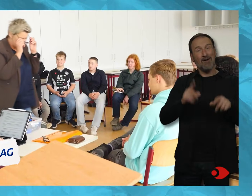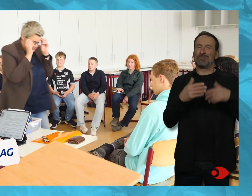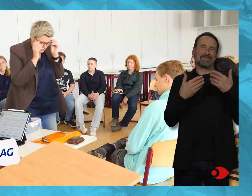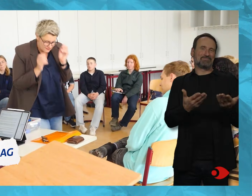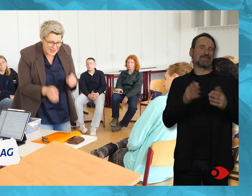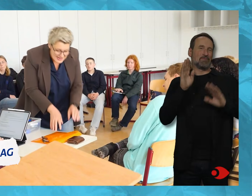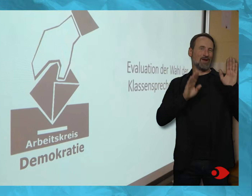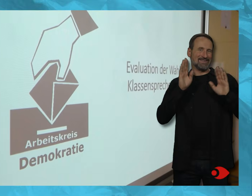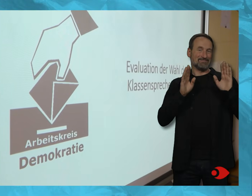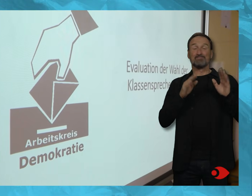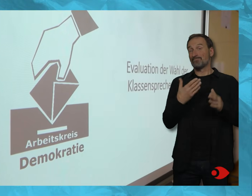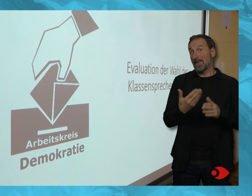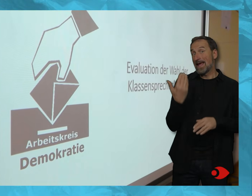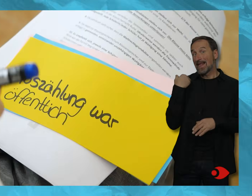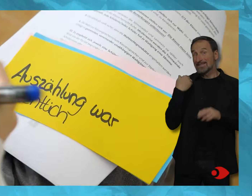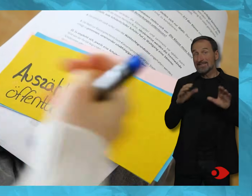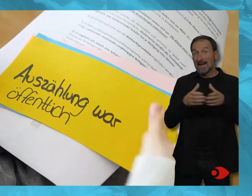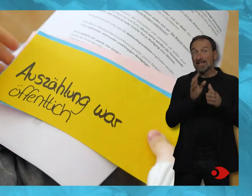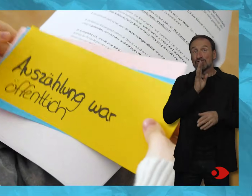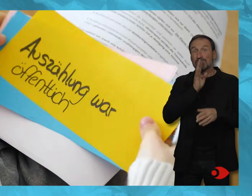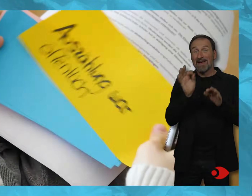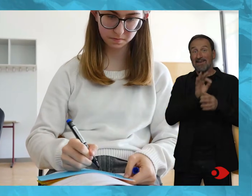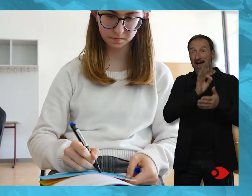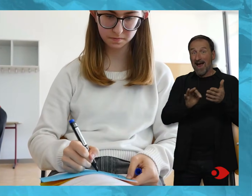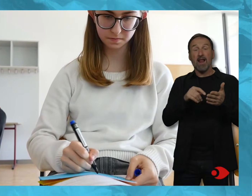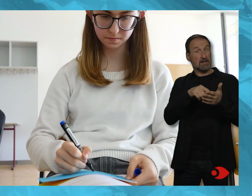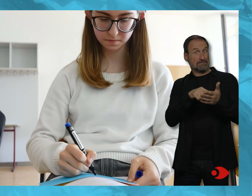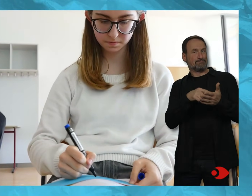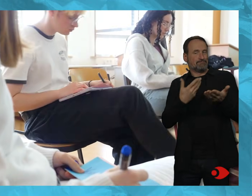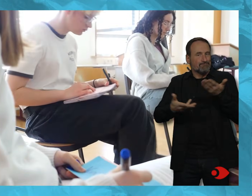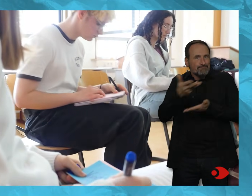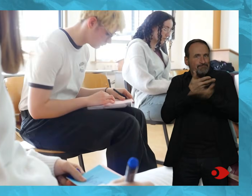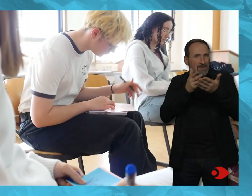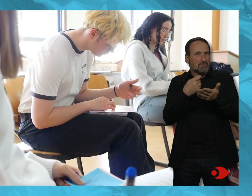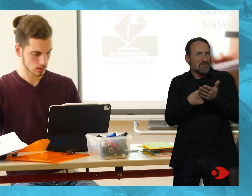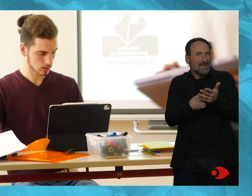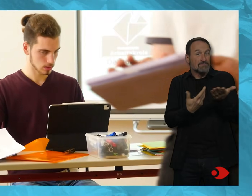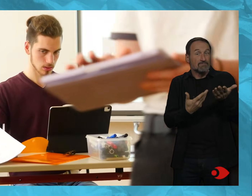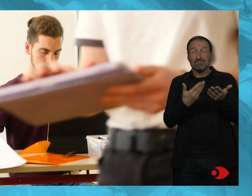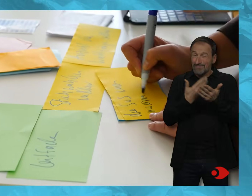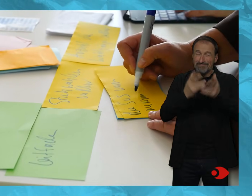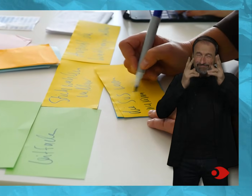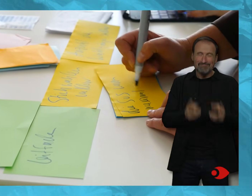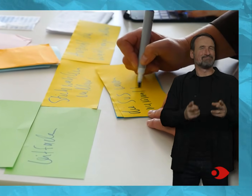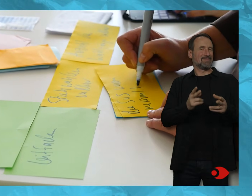Auch an der Schule gibt's Demokratie. Hier wird die letzte Klassensprecher-Wahl bewertet. Das ist Demokratie hautnah.